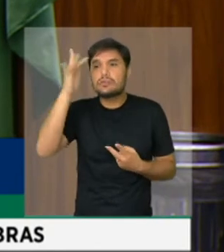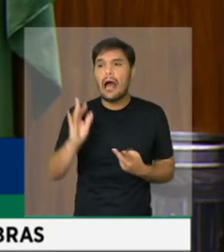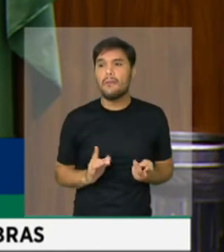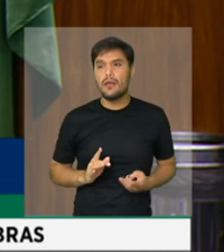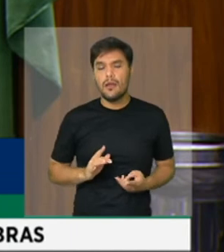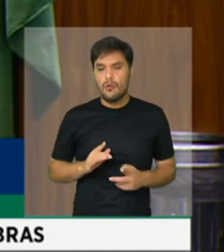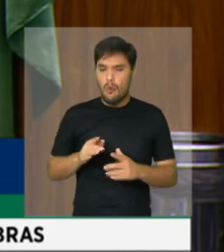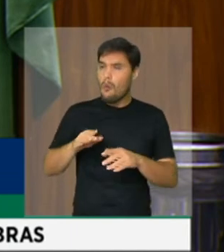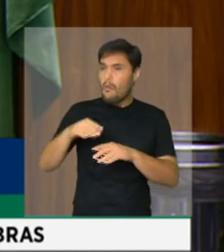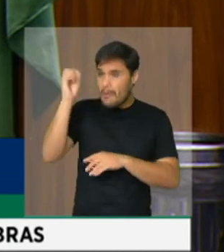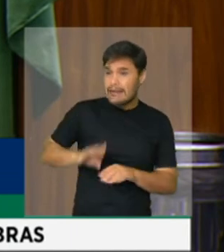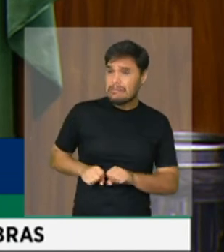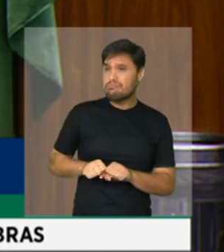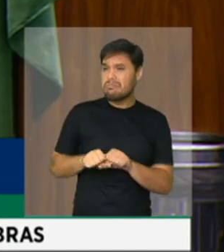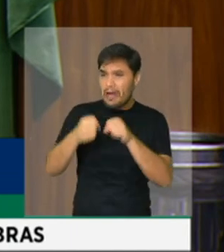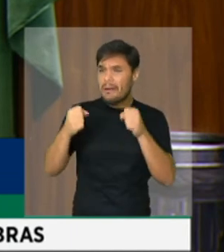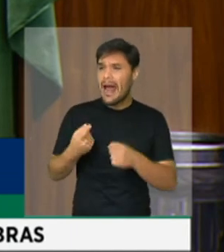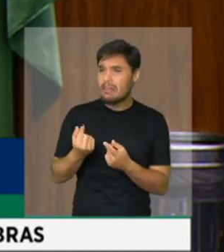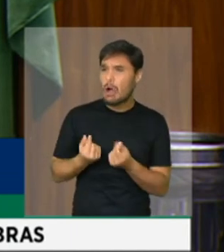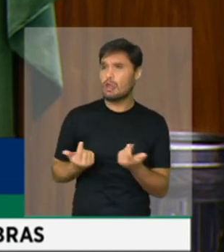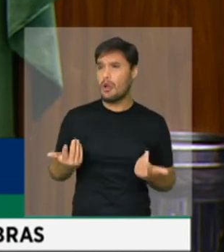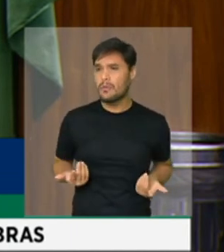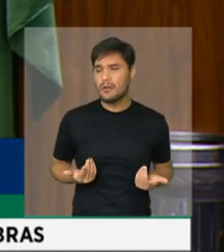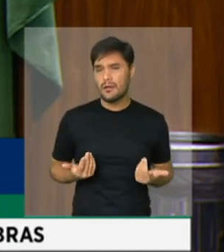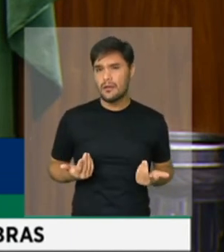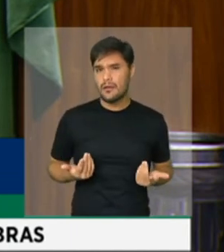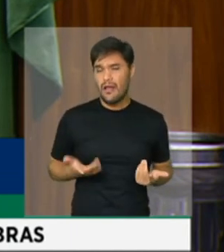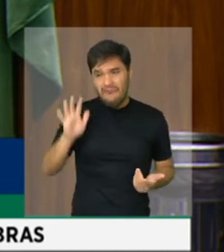NÃO SABEM O QUE VÃO COMER DEPOIS. SERÁ QUE A GENTE VAI TOMAR UMA DECISÃO SEM DIZER A ESSAS PESSOAS AS